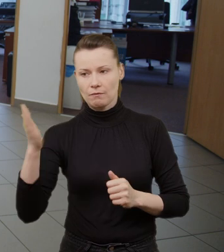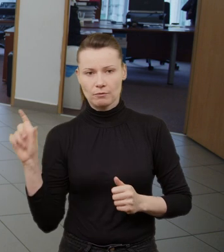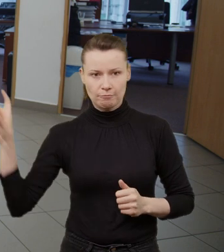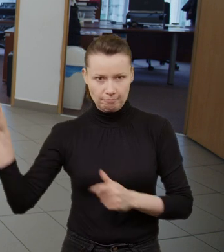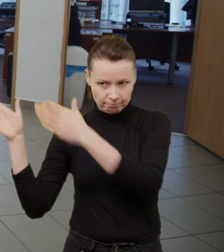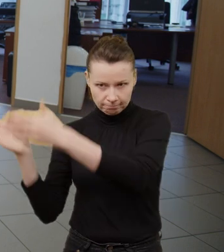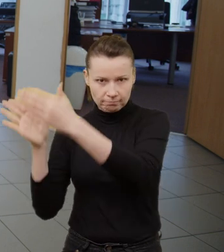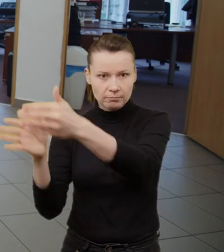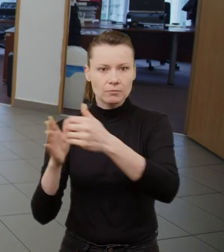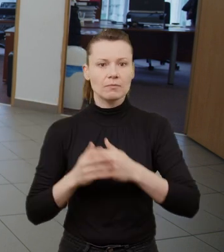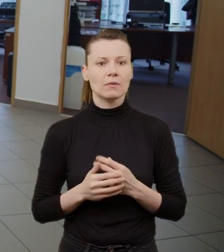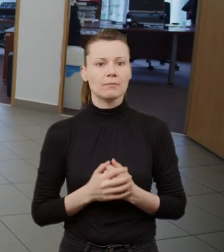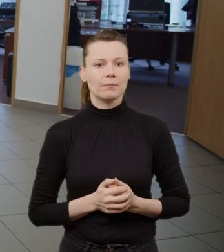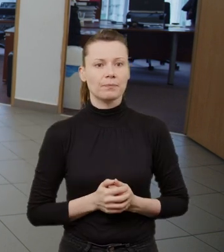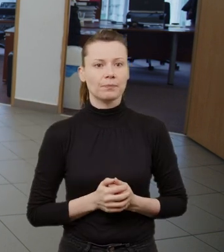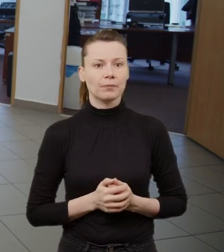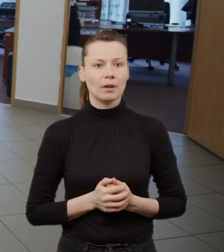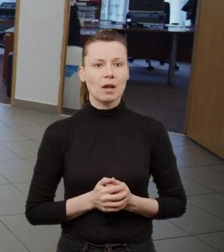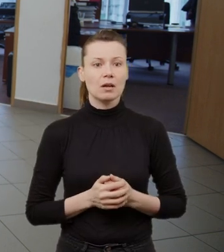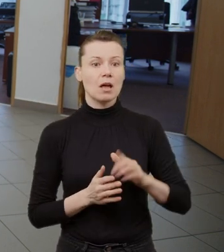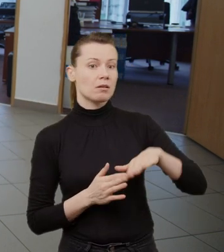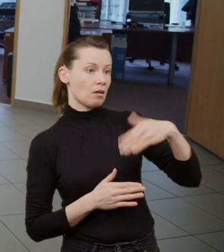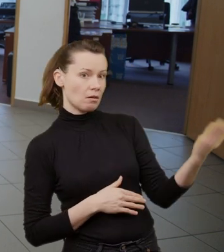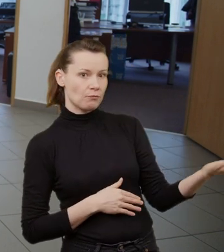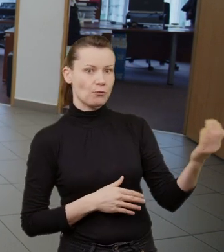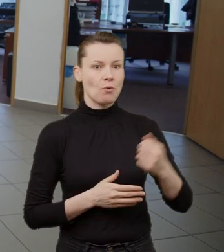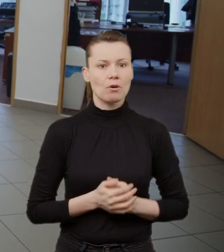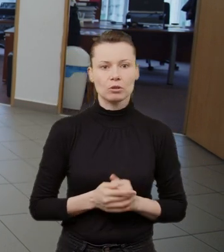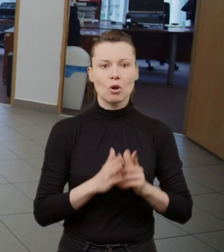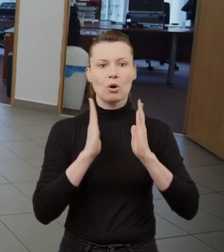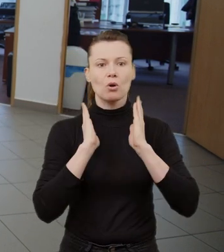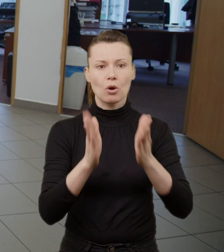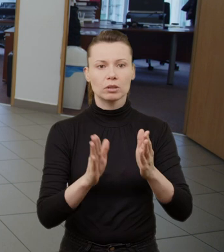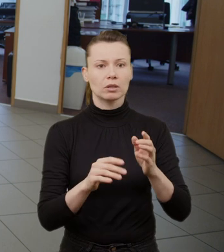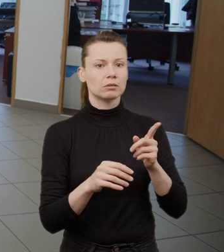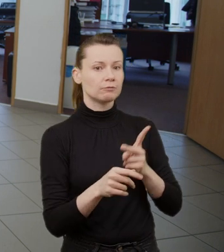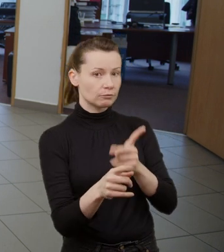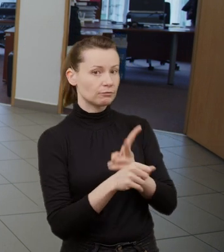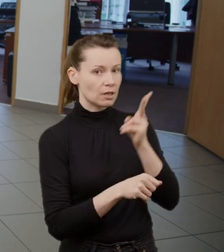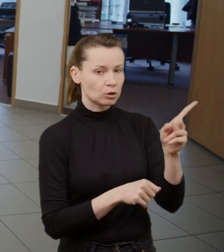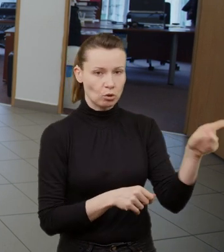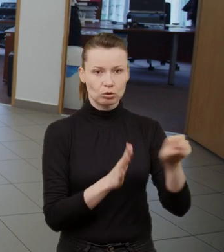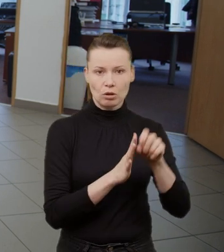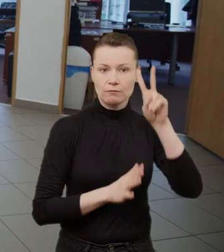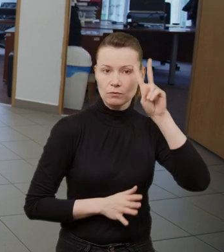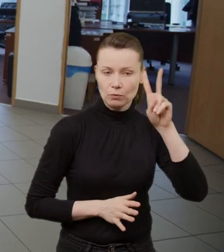Biura są po twojej prawej stronie, a po twojej lewej jest niewielki korytarzyk,